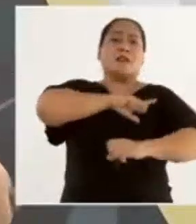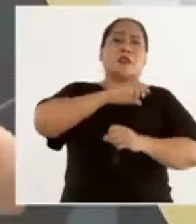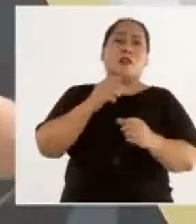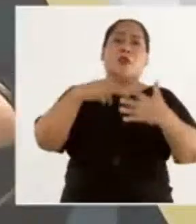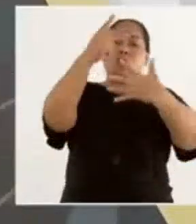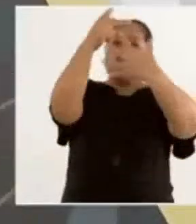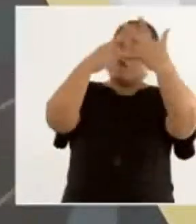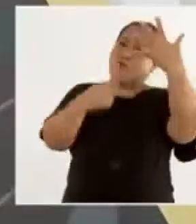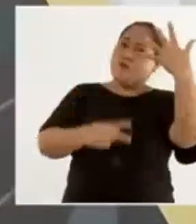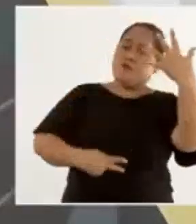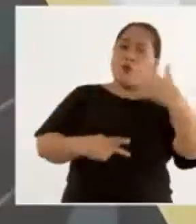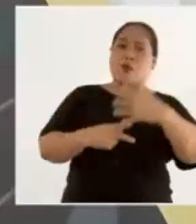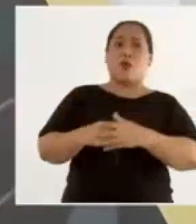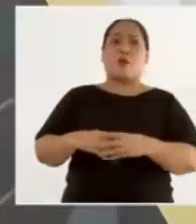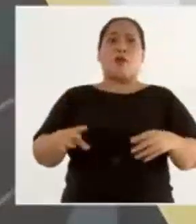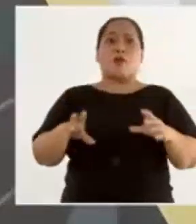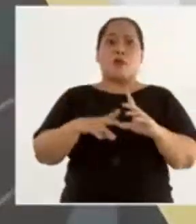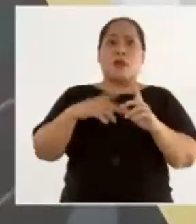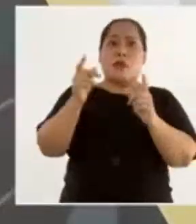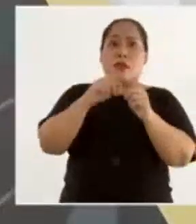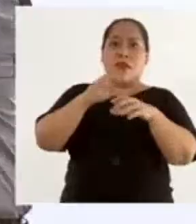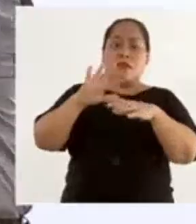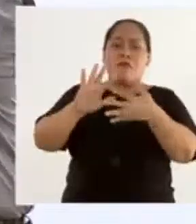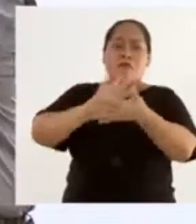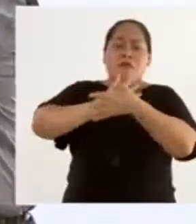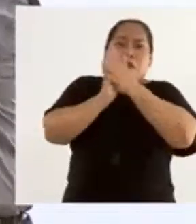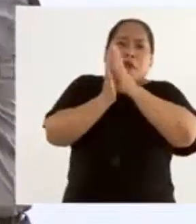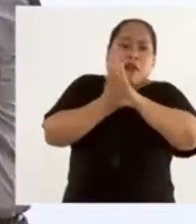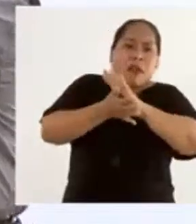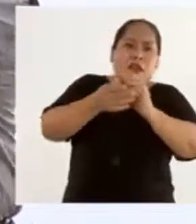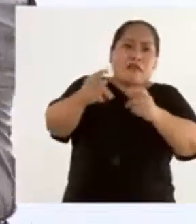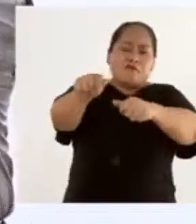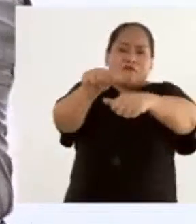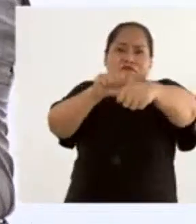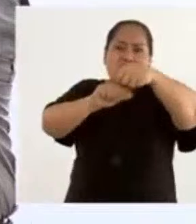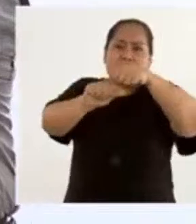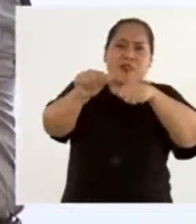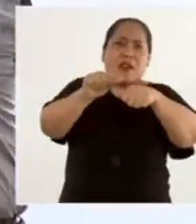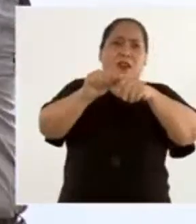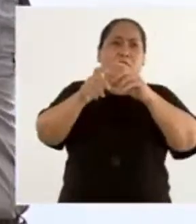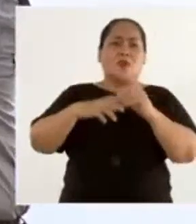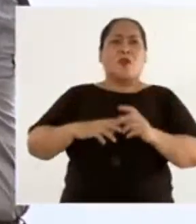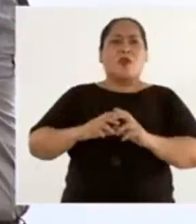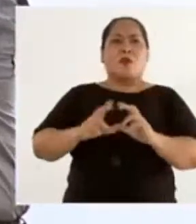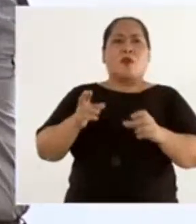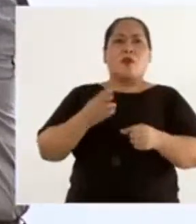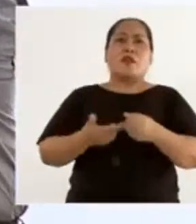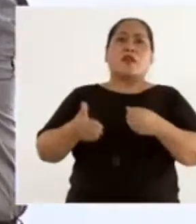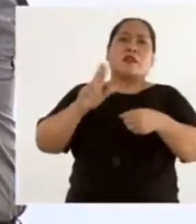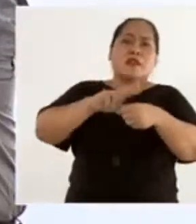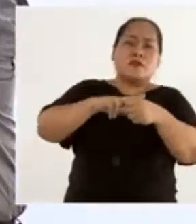trasplante renal del país, justamente aquí en este hospital, con una meta clara, realizar al menos 10